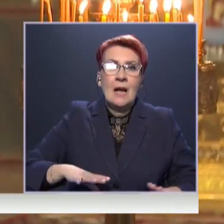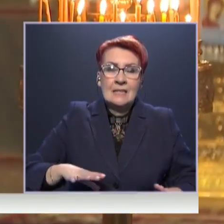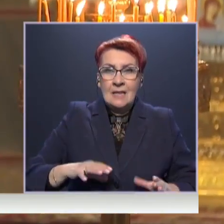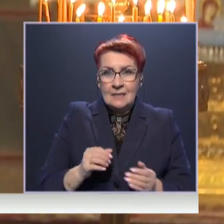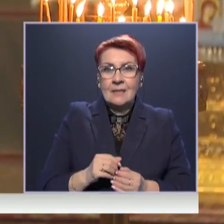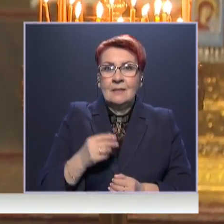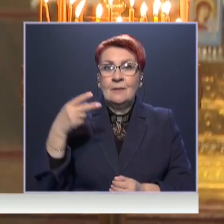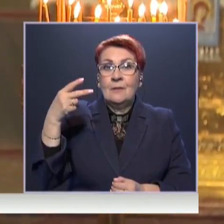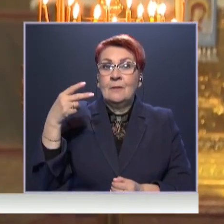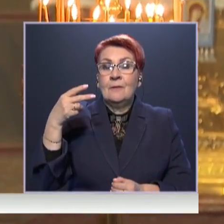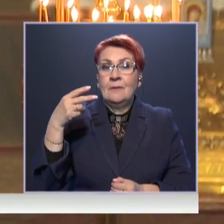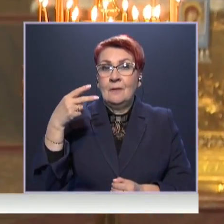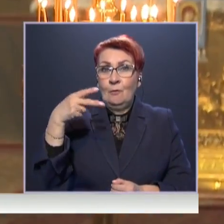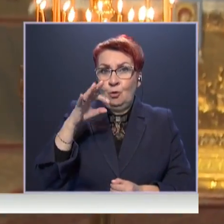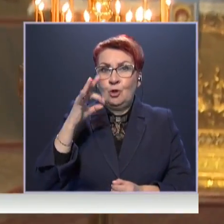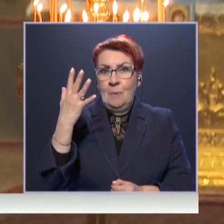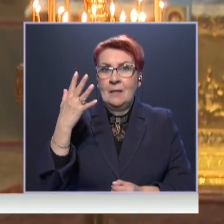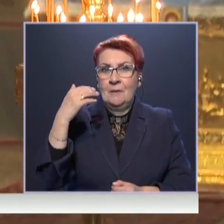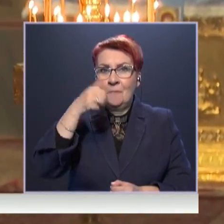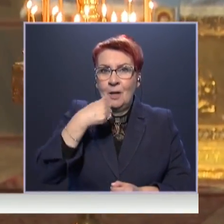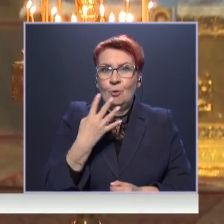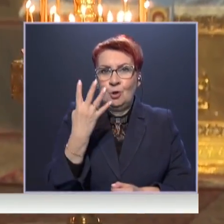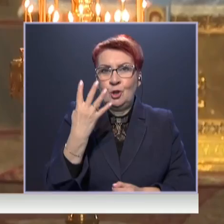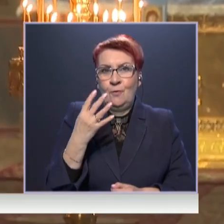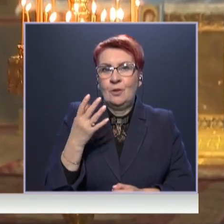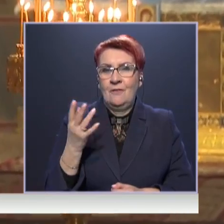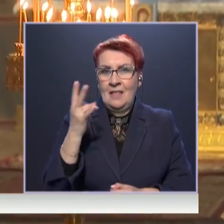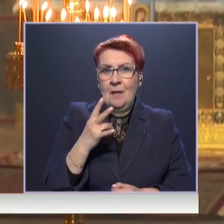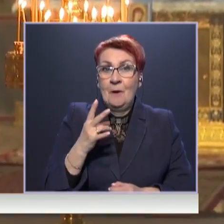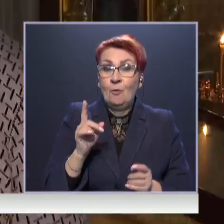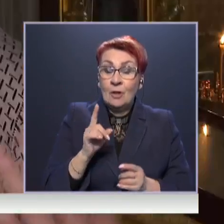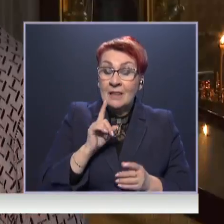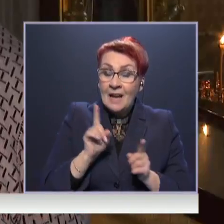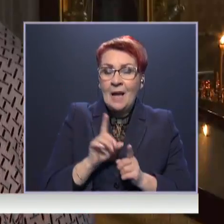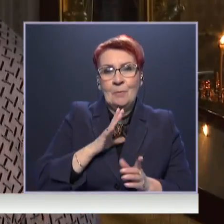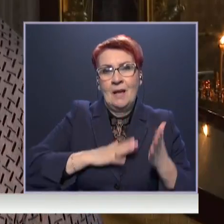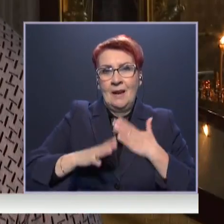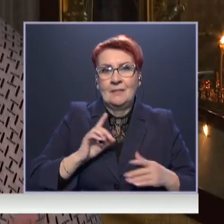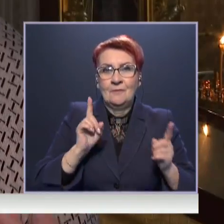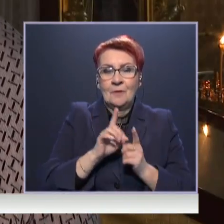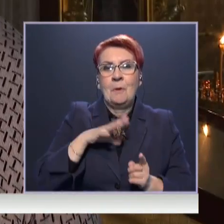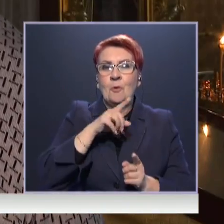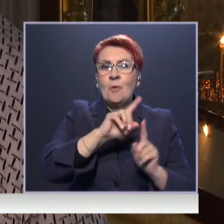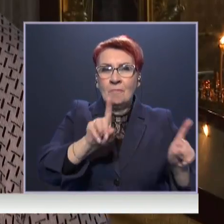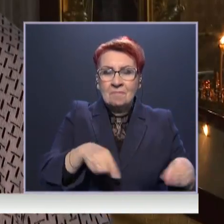2005 года вот такое была замечательная радостная встреча вот потом эта икону от реставрировали значит Ну выяснили что